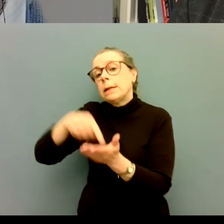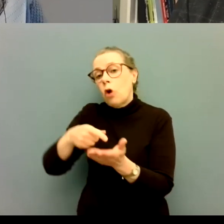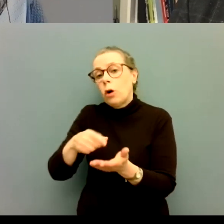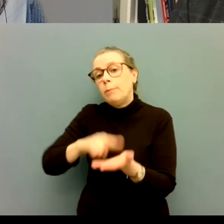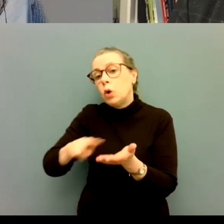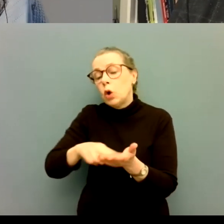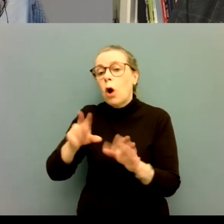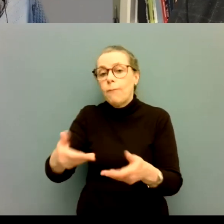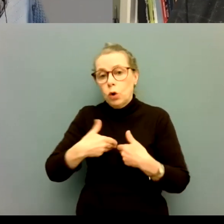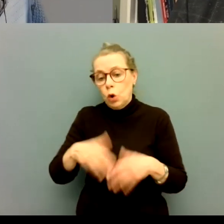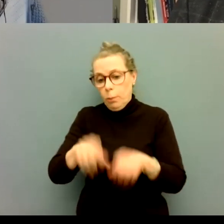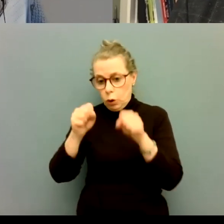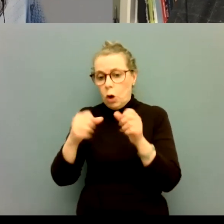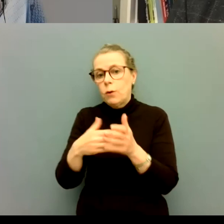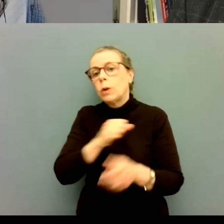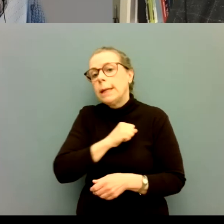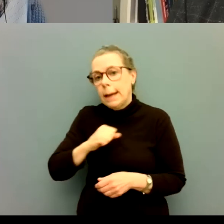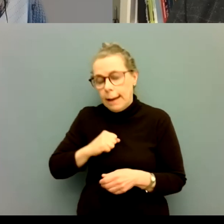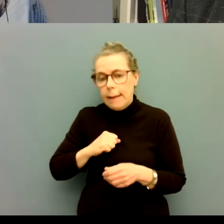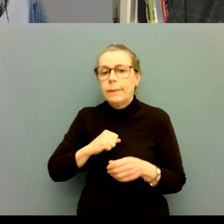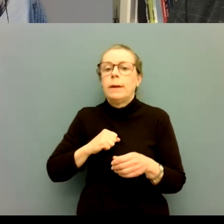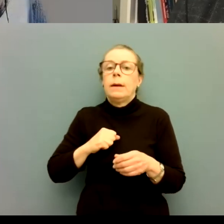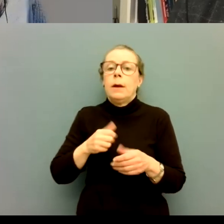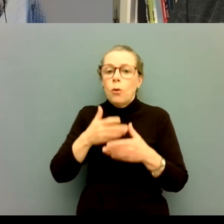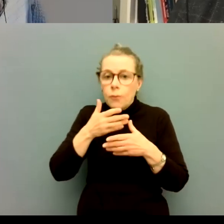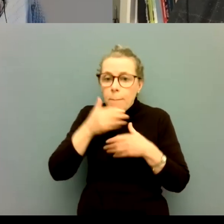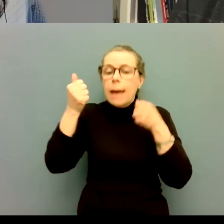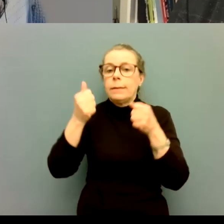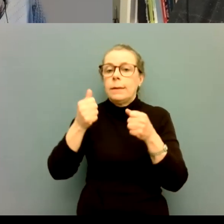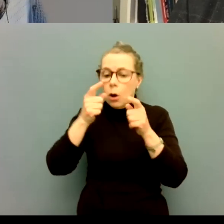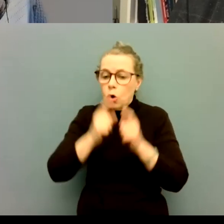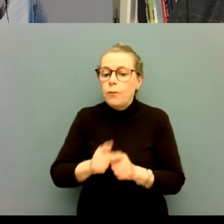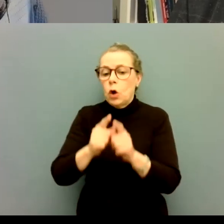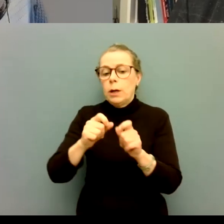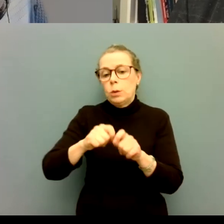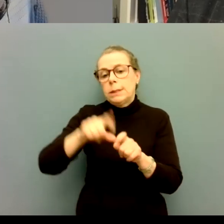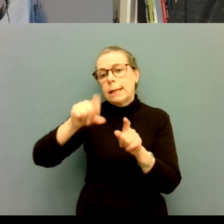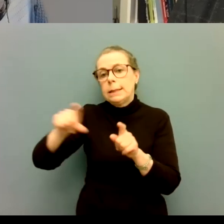SCB har fått ett regeringsuppdrag att förbättra uppföljning och statistik-